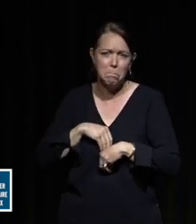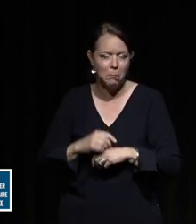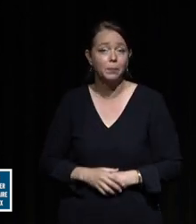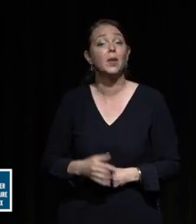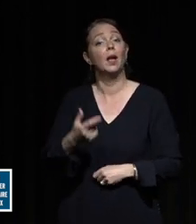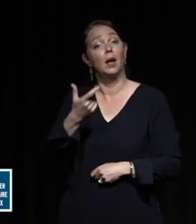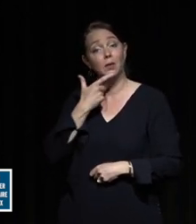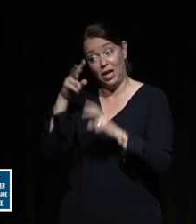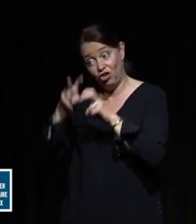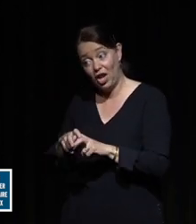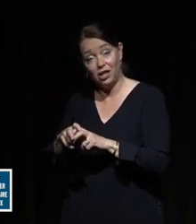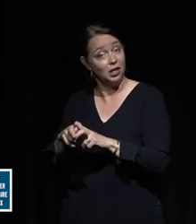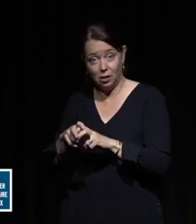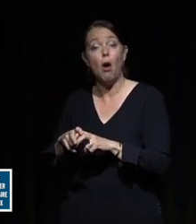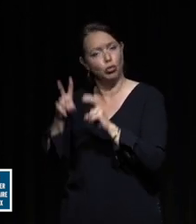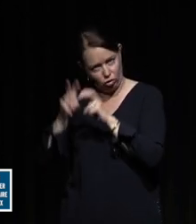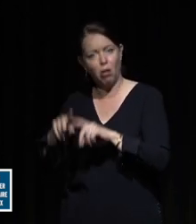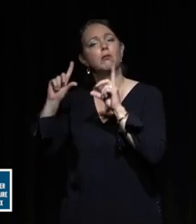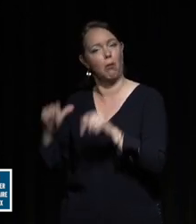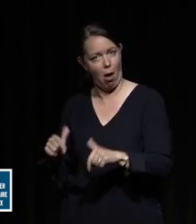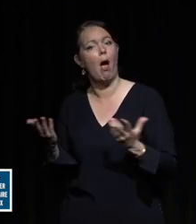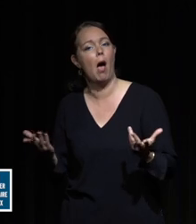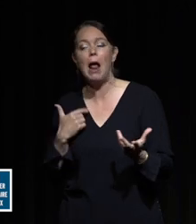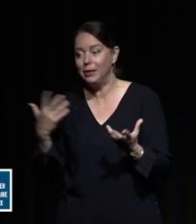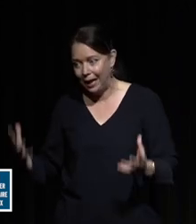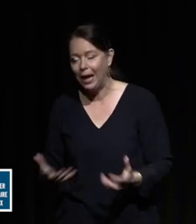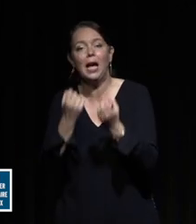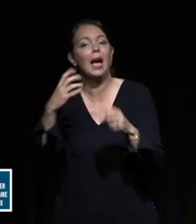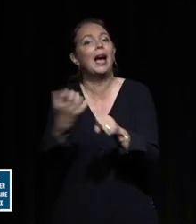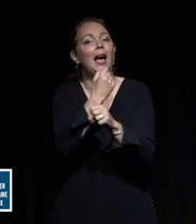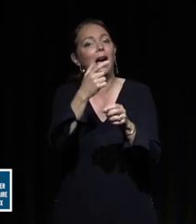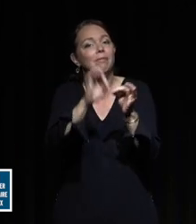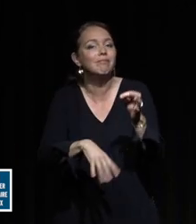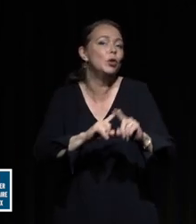qu'on arrive à tous mais en tout cas on cherche et donc je ne résiste pas au plaisir peut vous